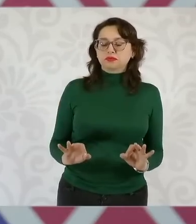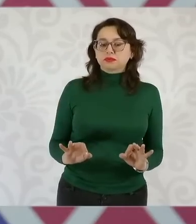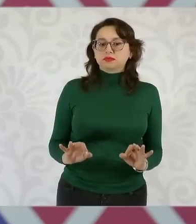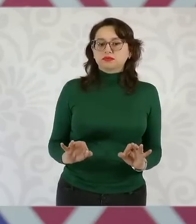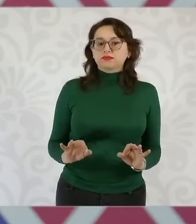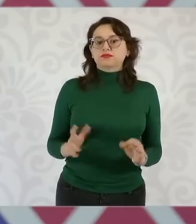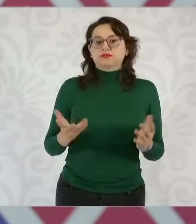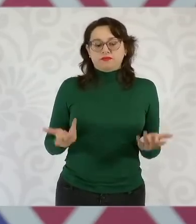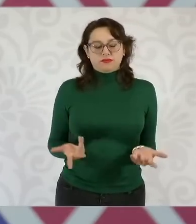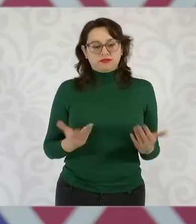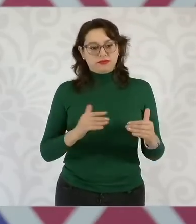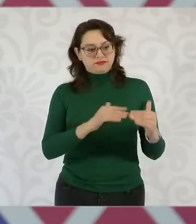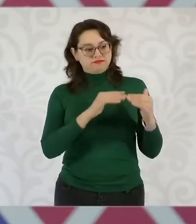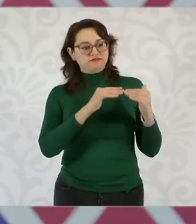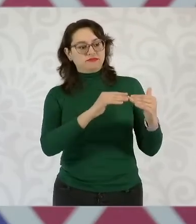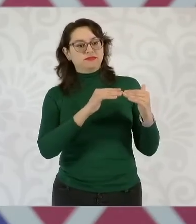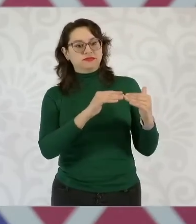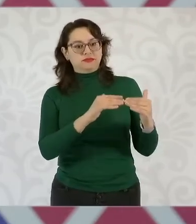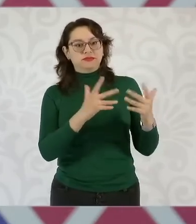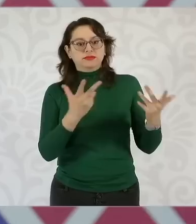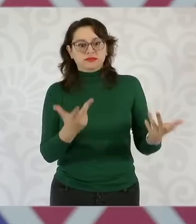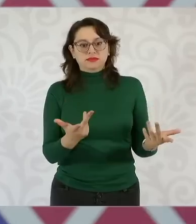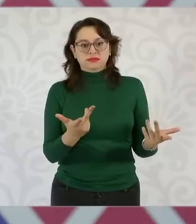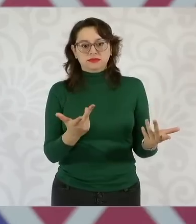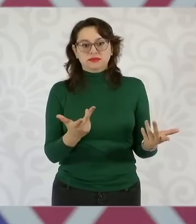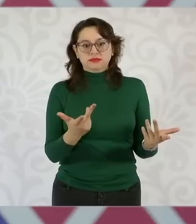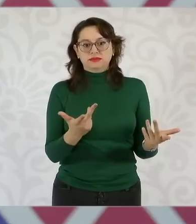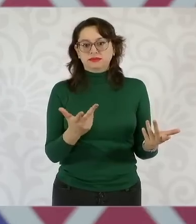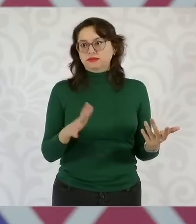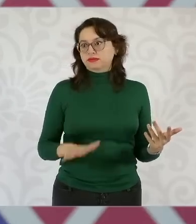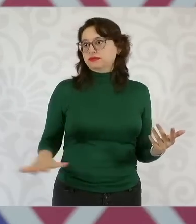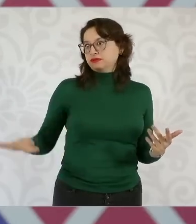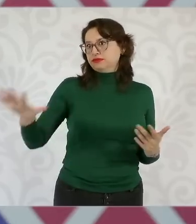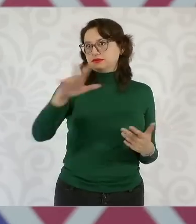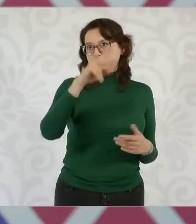pues a como son los clientes y como es la la la demografía en el país entonces pues